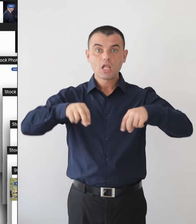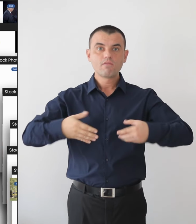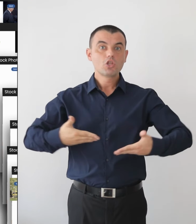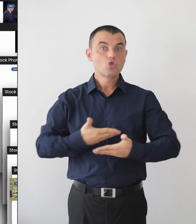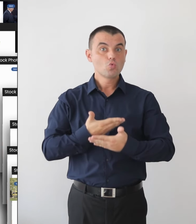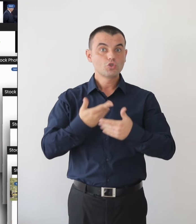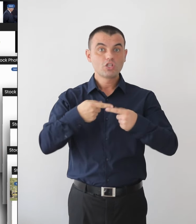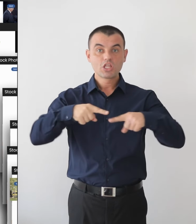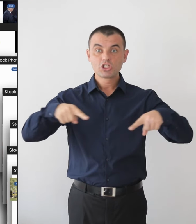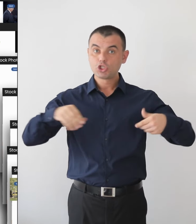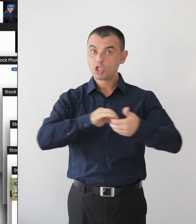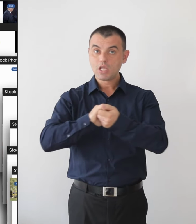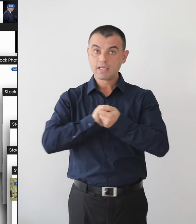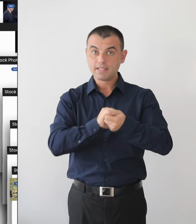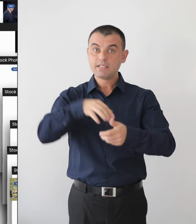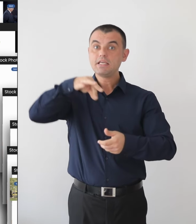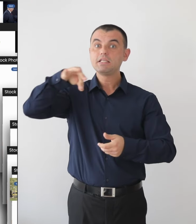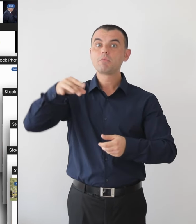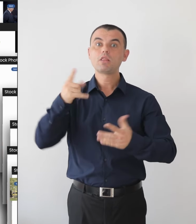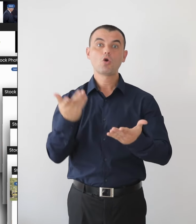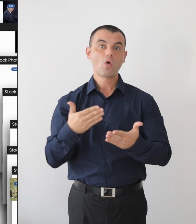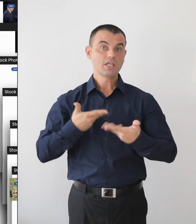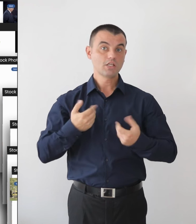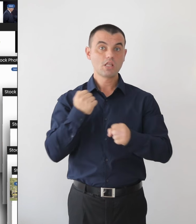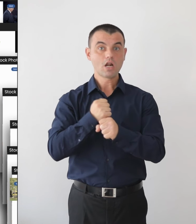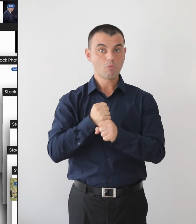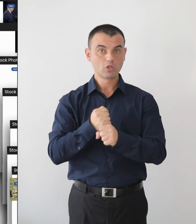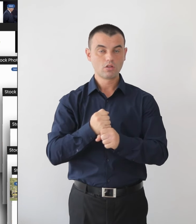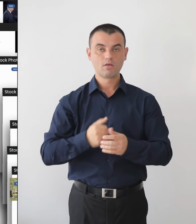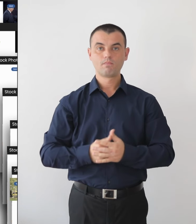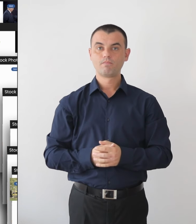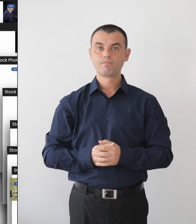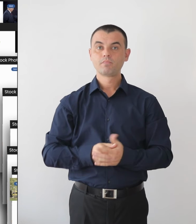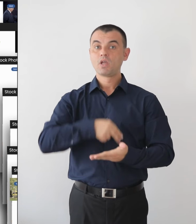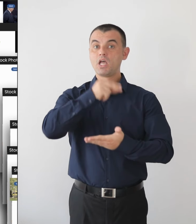Проучете условията на всяка една и преценете, с коя бихте работили.